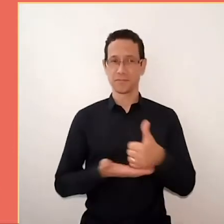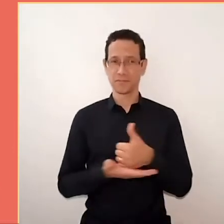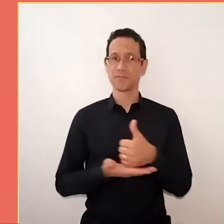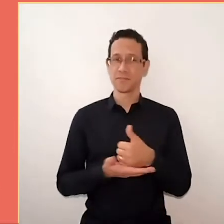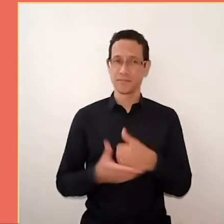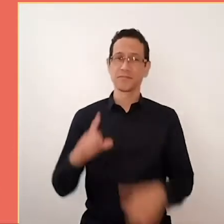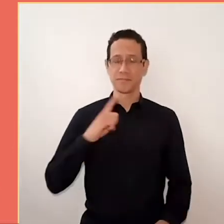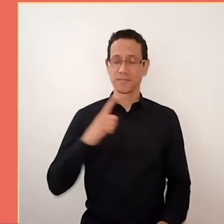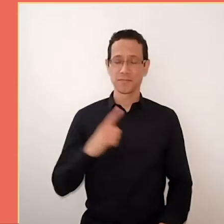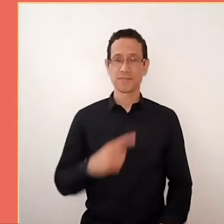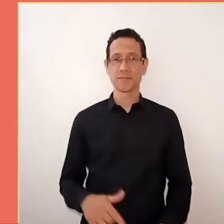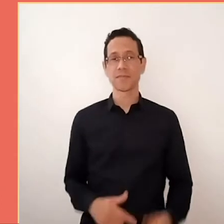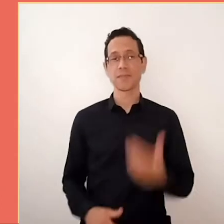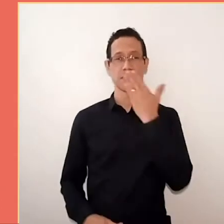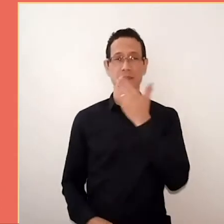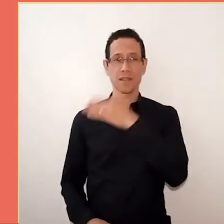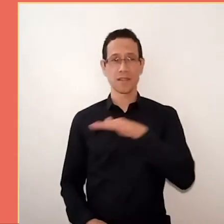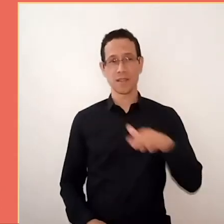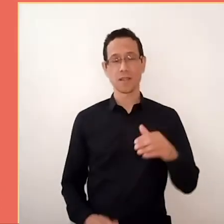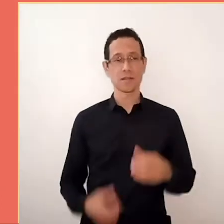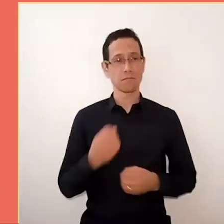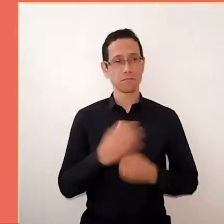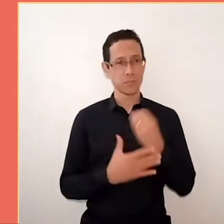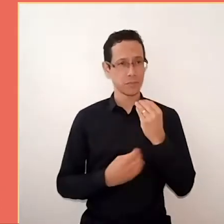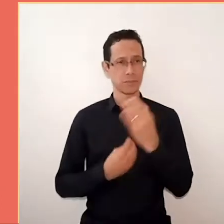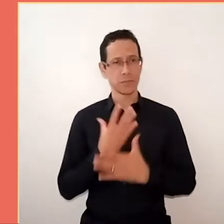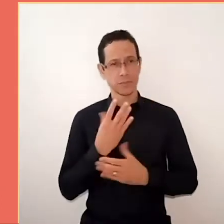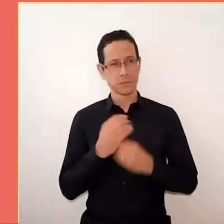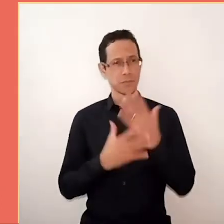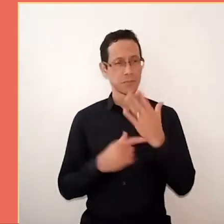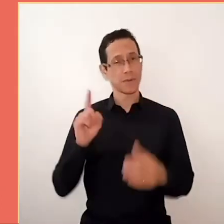as crianças, elas criam muito a partir do cheiro nos meus encontros.